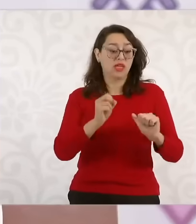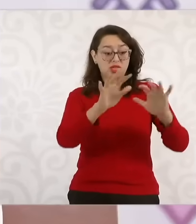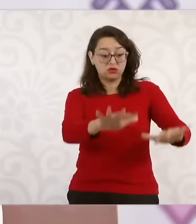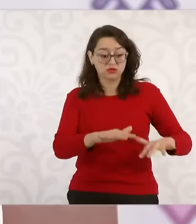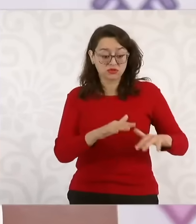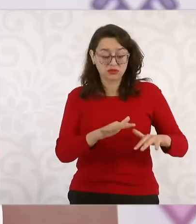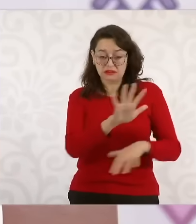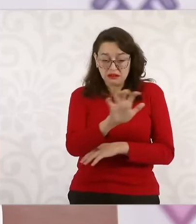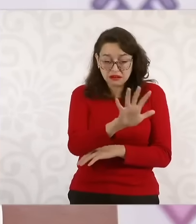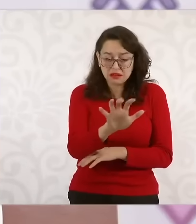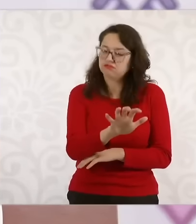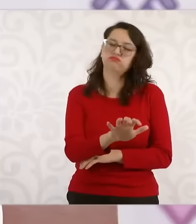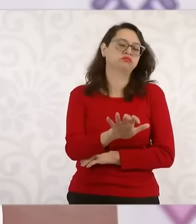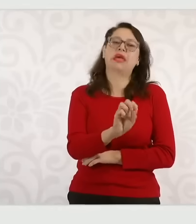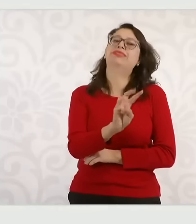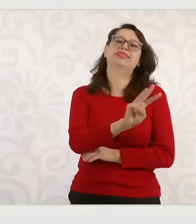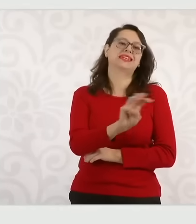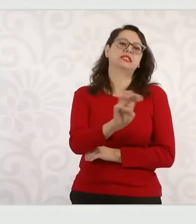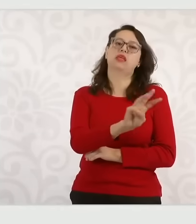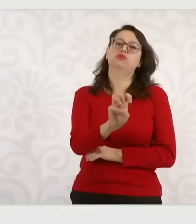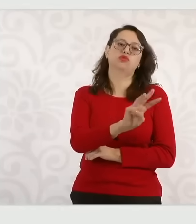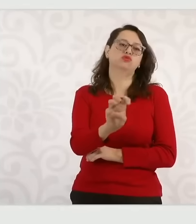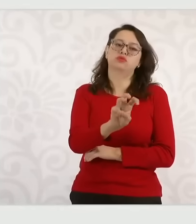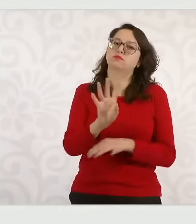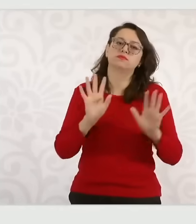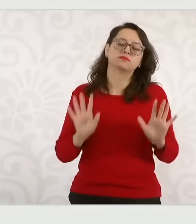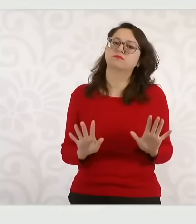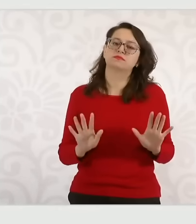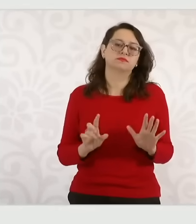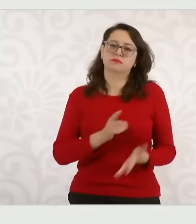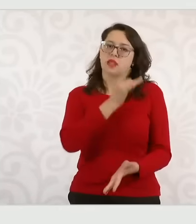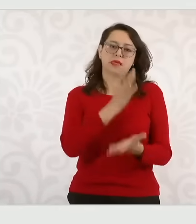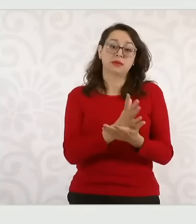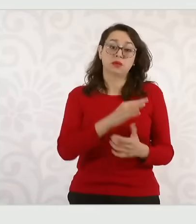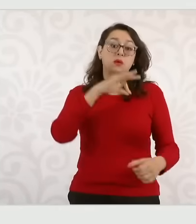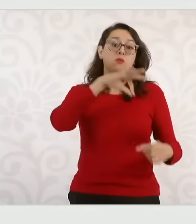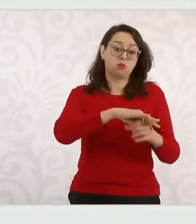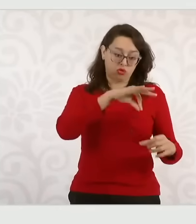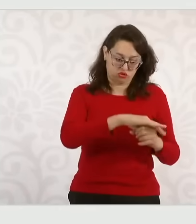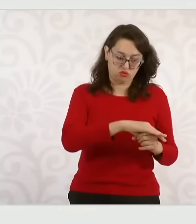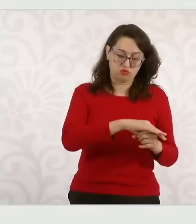acuerdo con su eh representación de mayoría hasta la representación de las minorías,